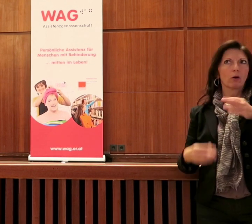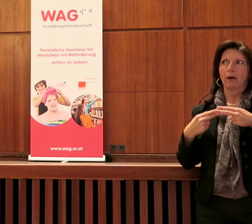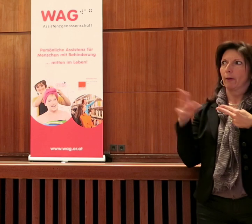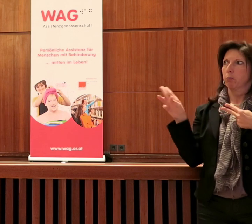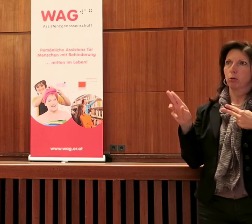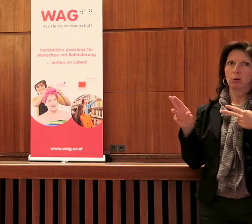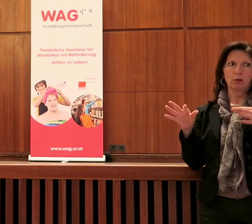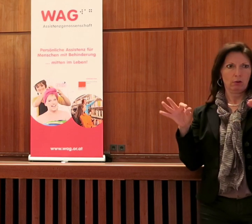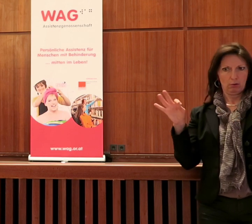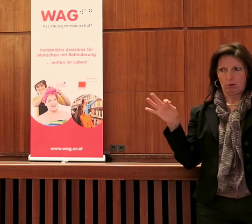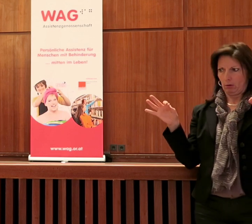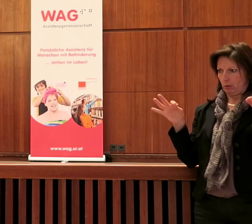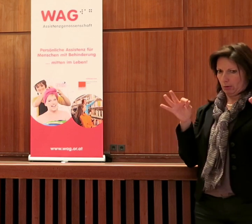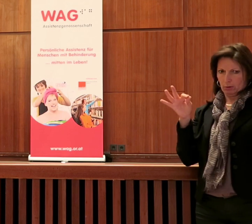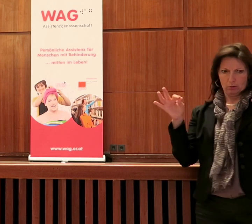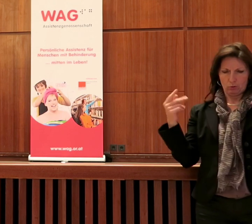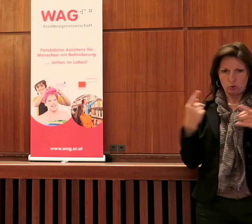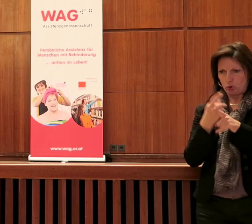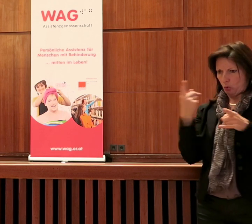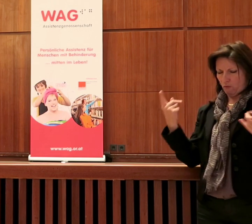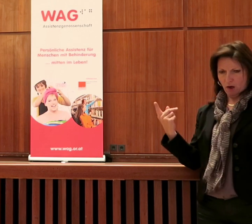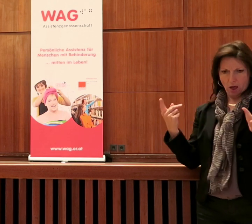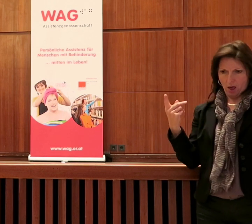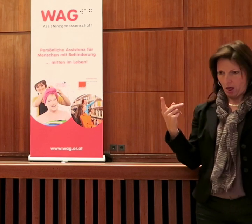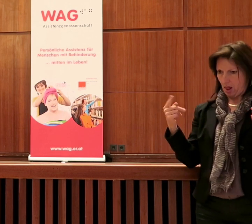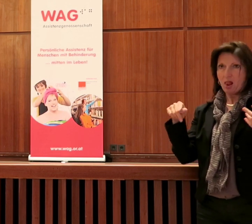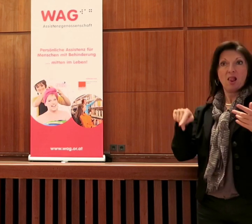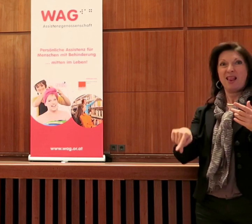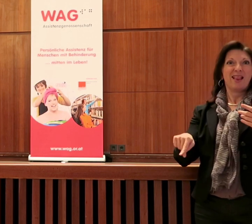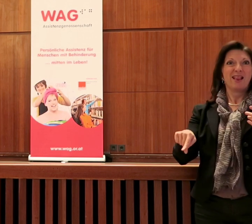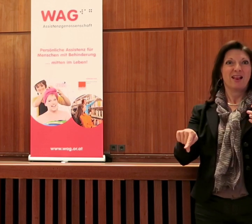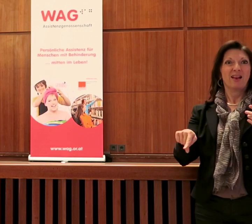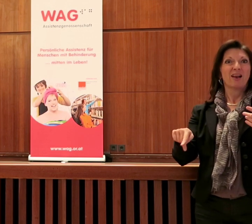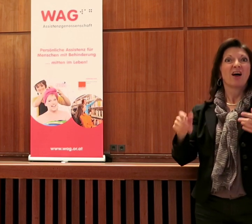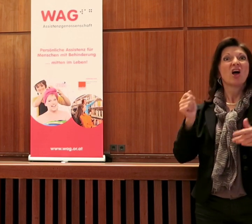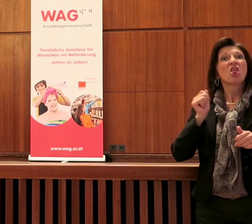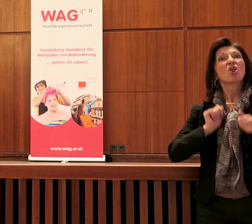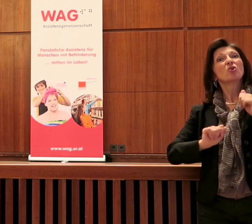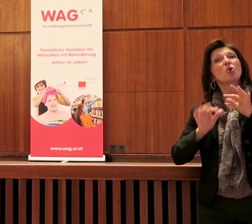Und genau, rein zufälligerweise befindet sich an der Stelle kein Not-Stock-Verkaufsstand.